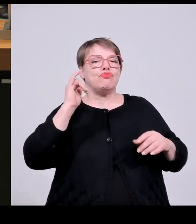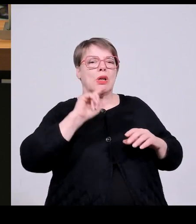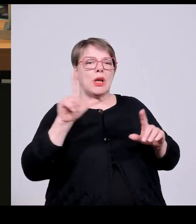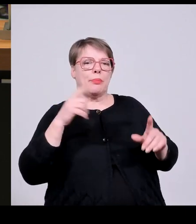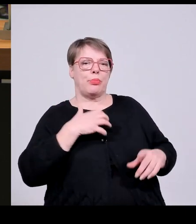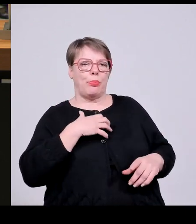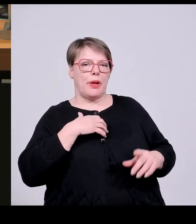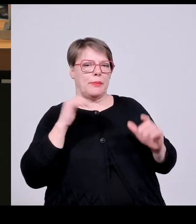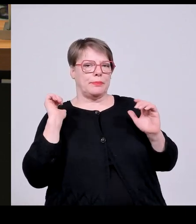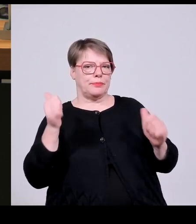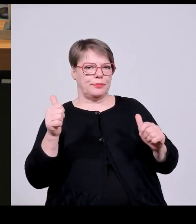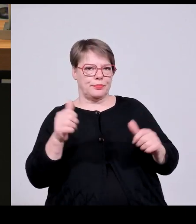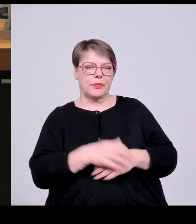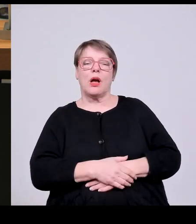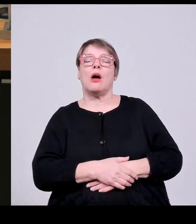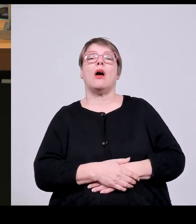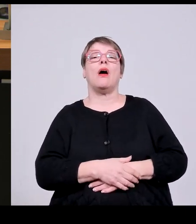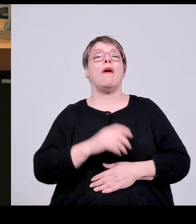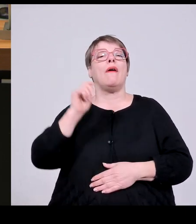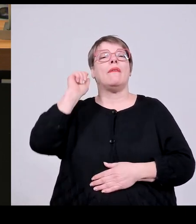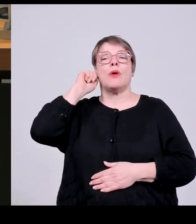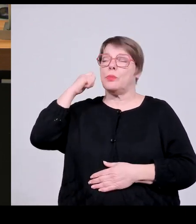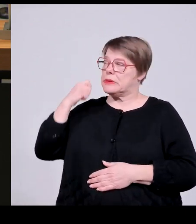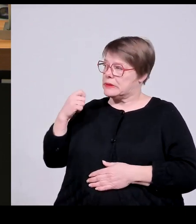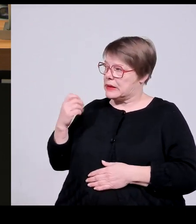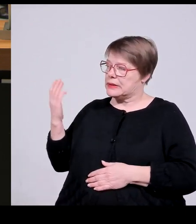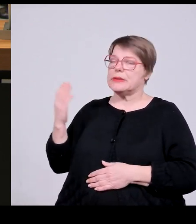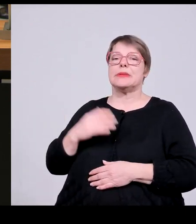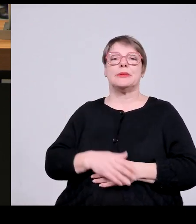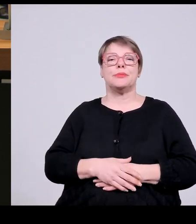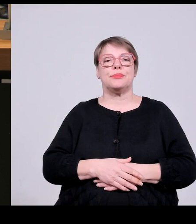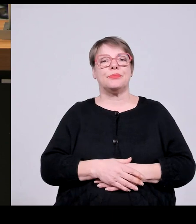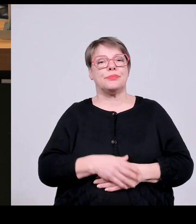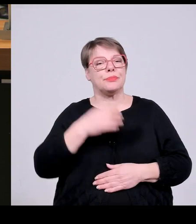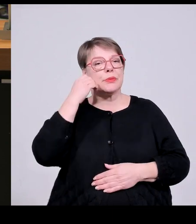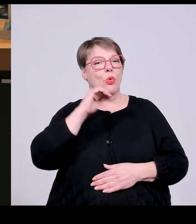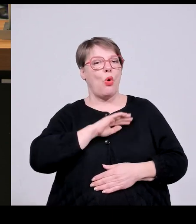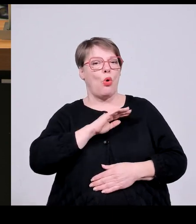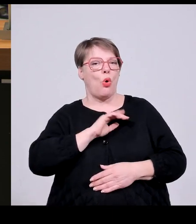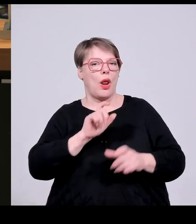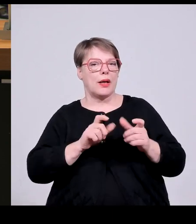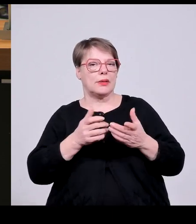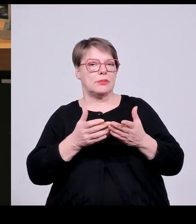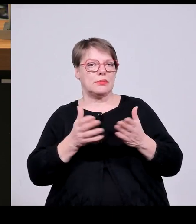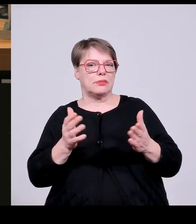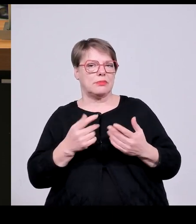ein eigentlich ernstes Thema, wenn wir von den Kleingärten und den Menschen, die dort eine Scholle gefunden